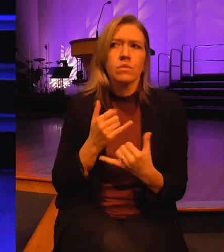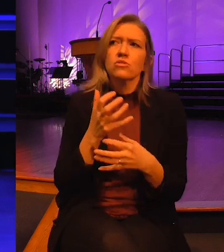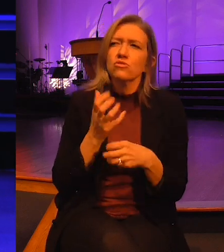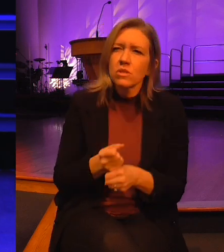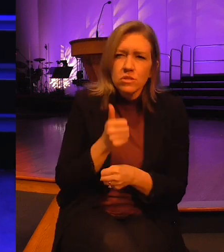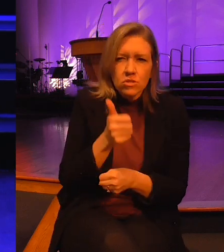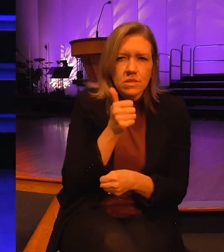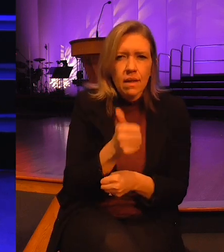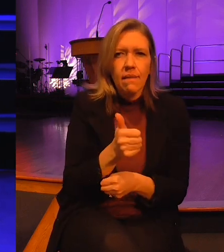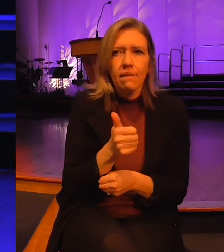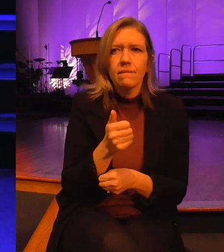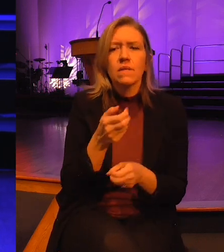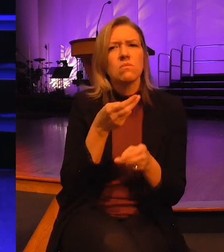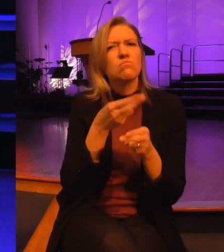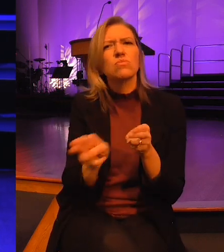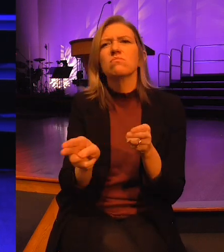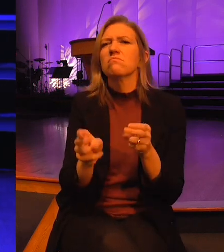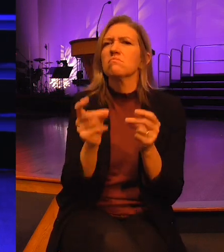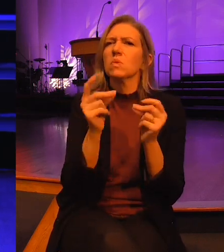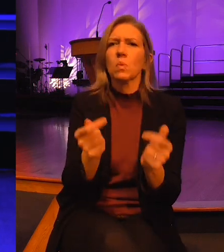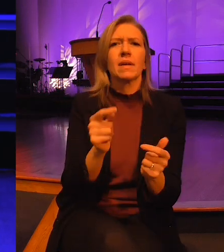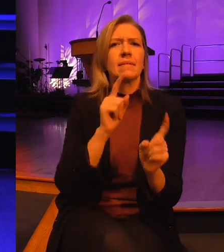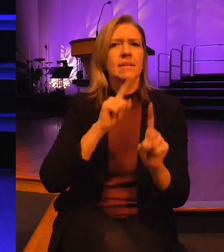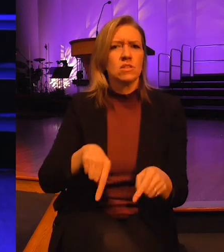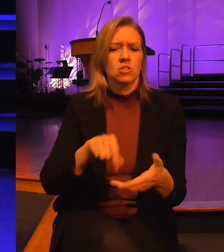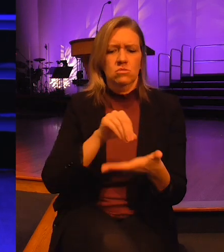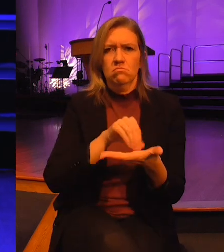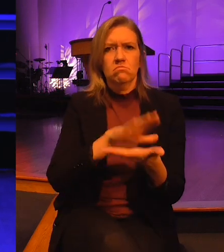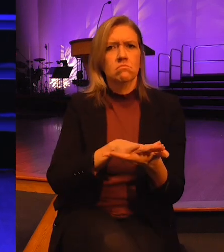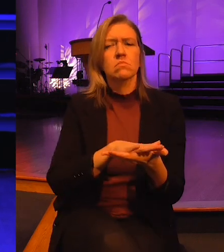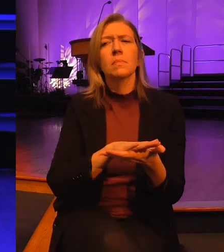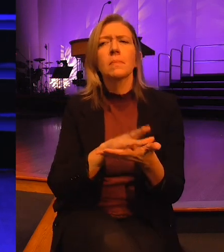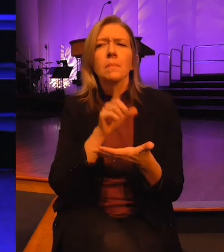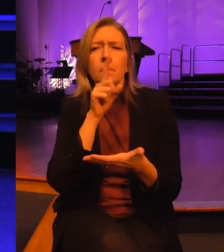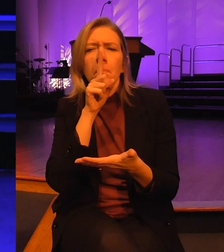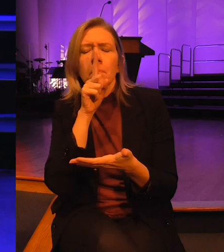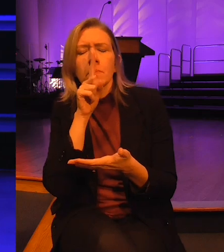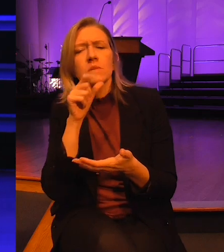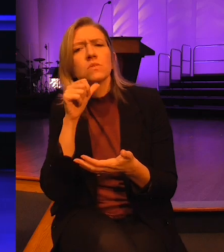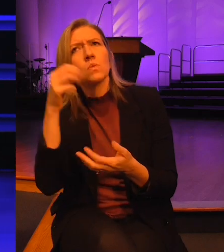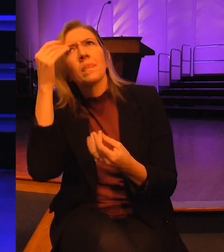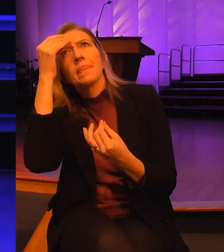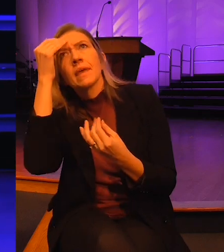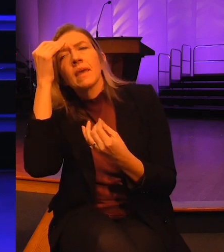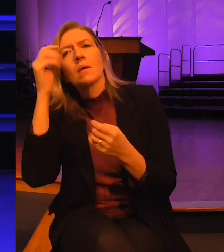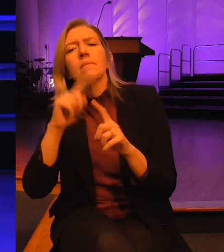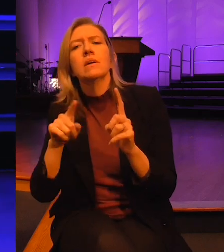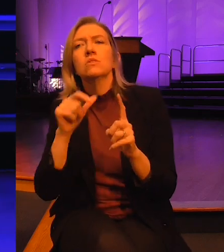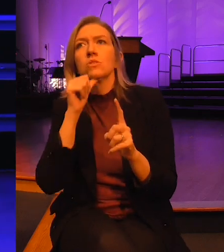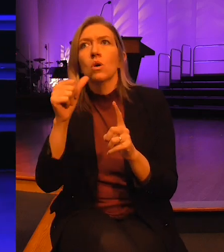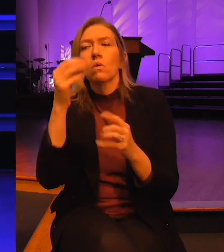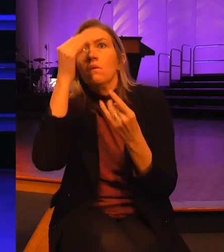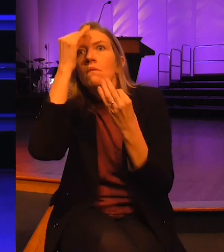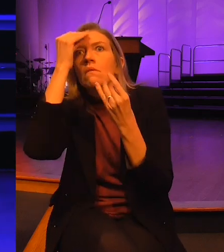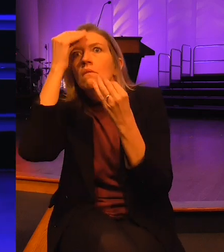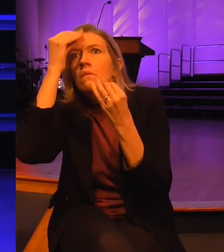respuesta rápidamente, así que eso no significa que no pienses en ello, pero no pienses en Pensando en ello,